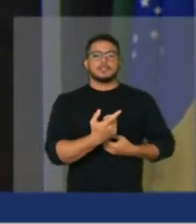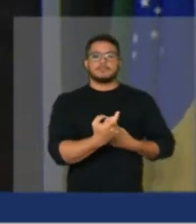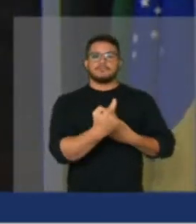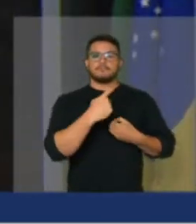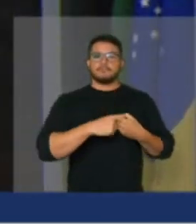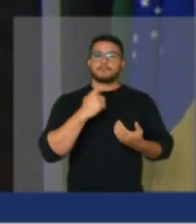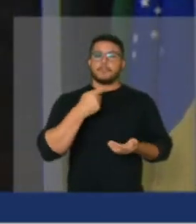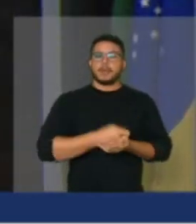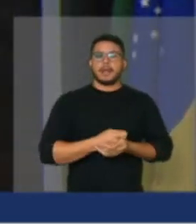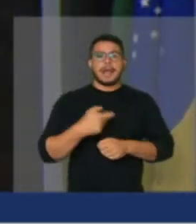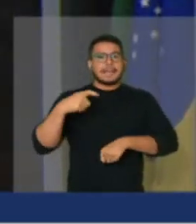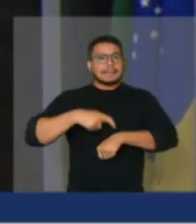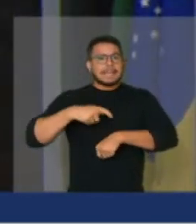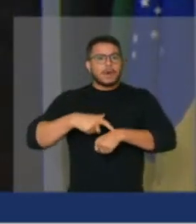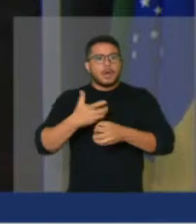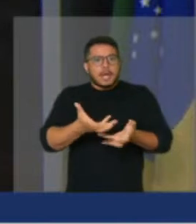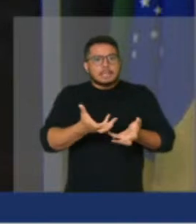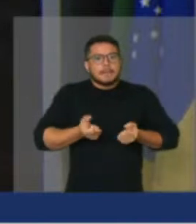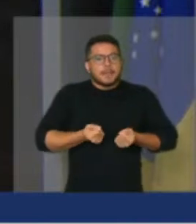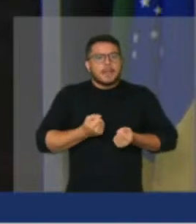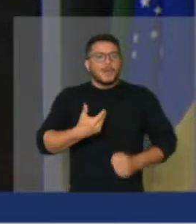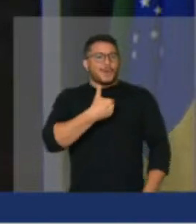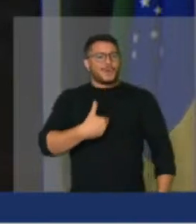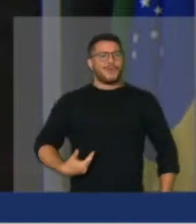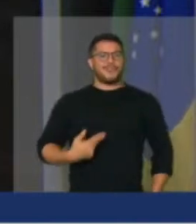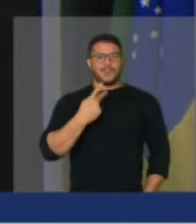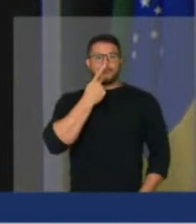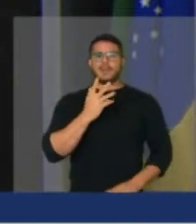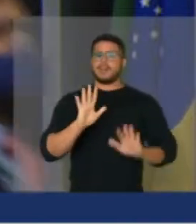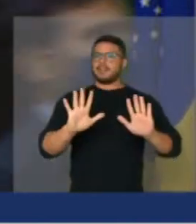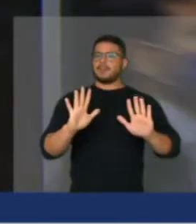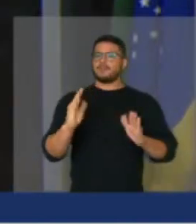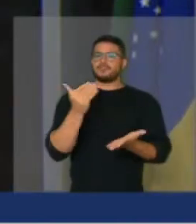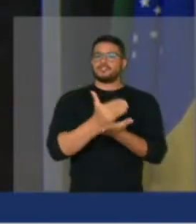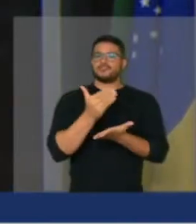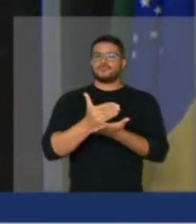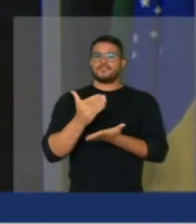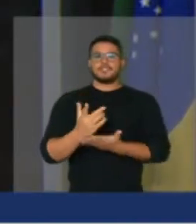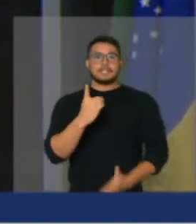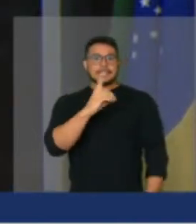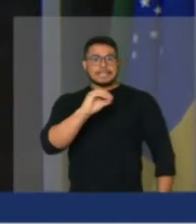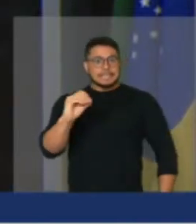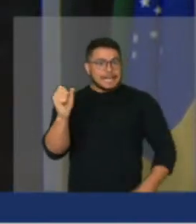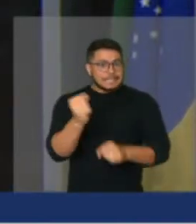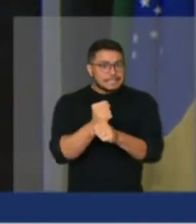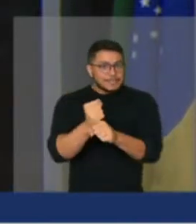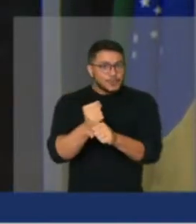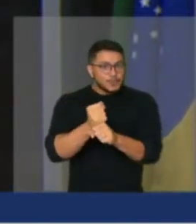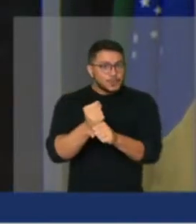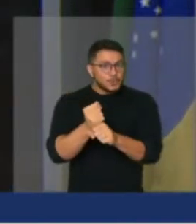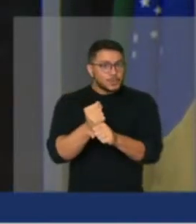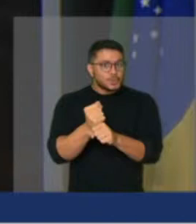PARCELAR EM DEZ ANOS. E O PIOR, E O PIOR, SABENDO QUE, POR DUAS VEZES O SUPREMO TRIBUNAL FEDERAL JÁ DECLAROU